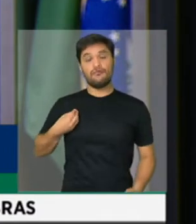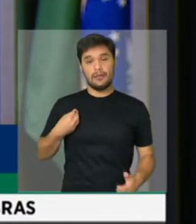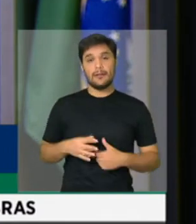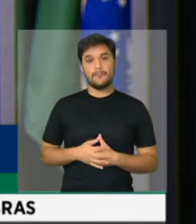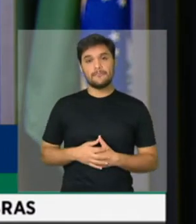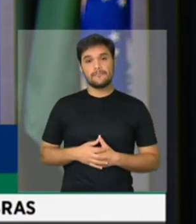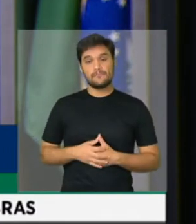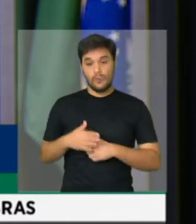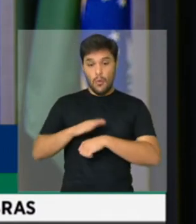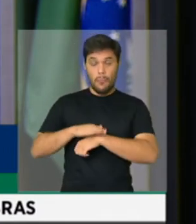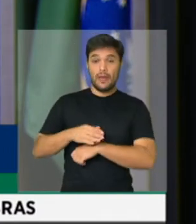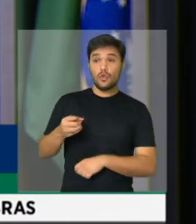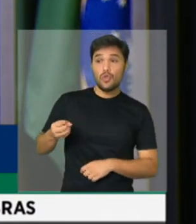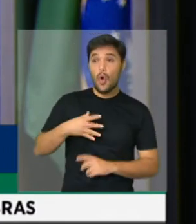AMENTO... DO PROJETO DE LEI... QUE POSSA AVANÇAR.... NO